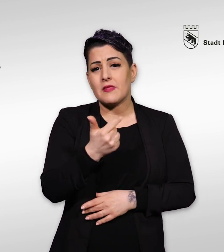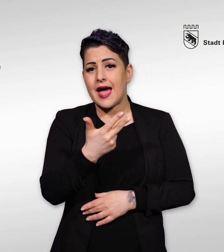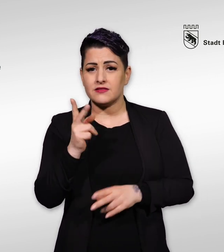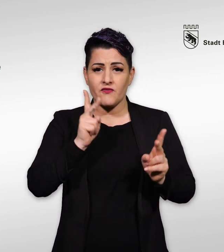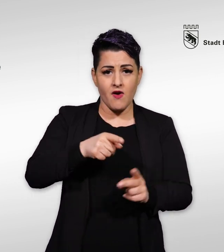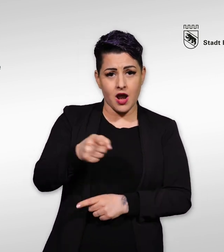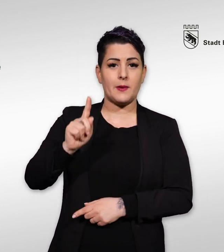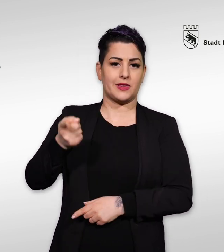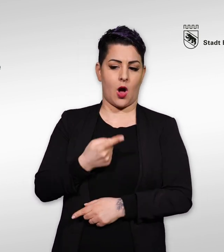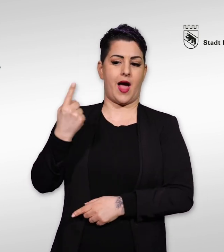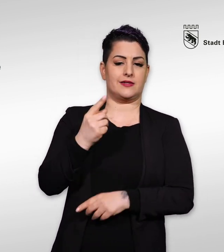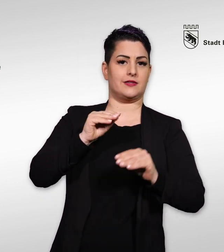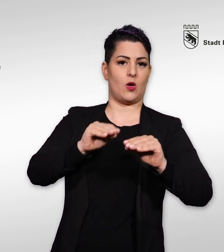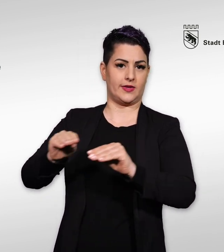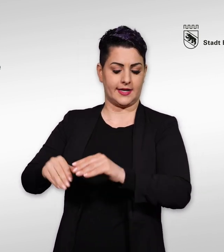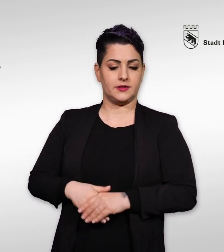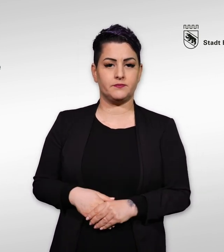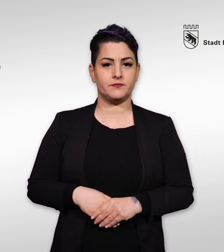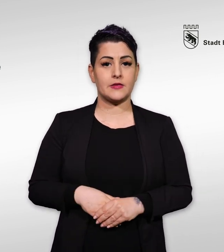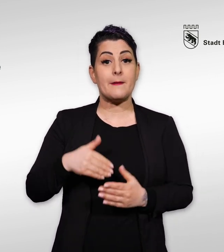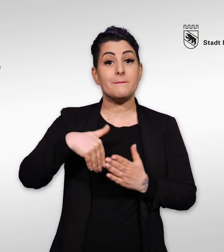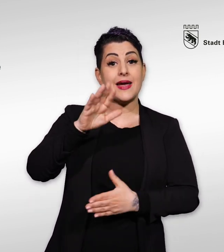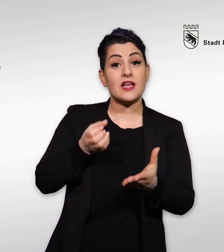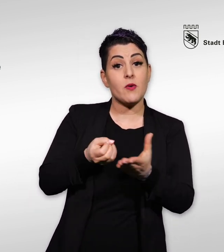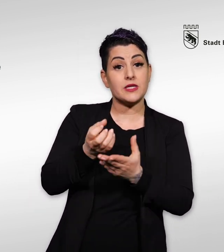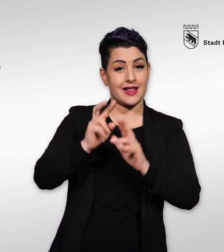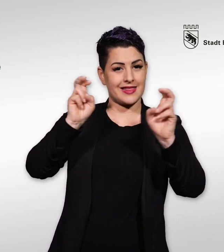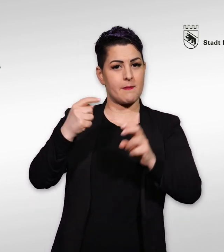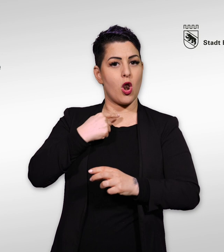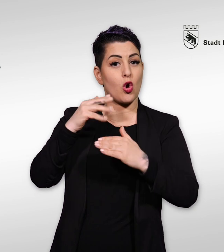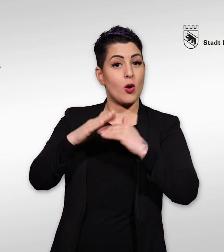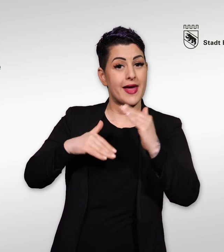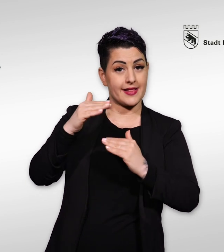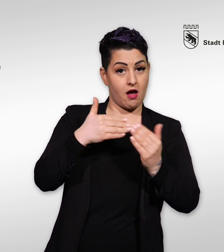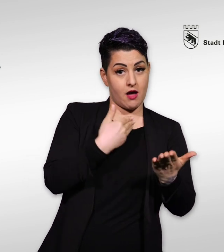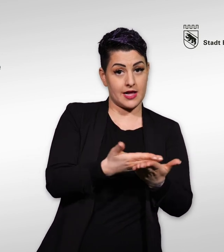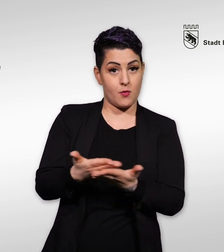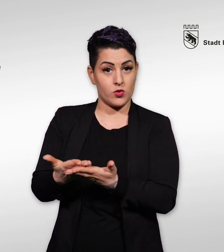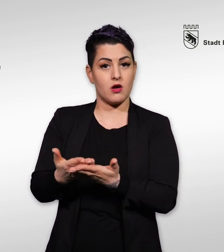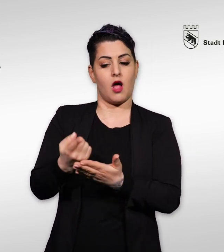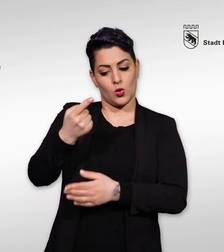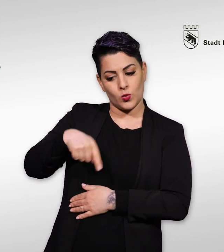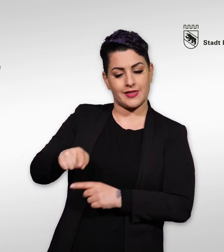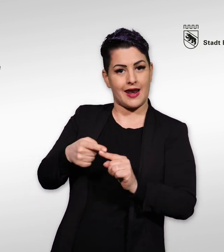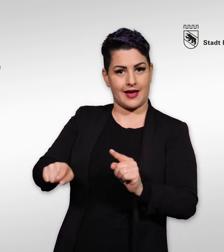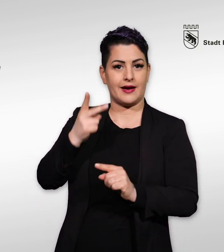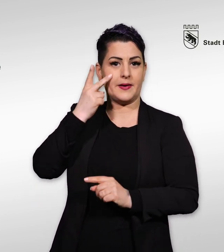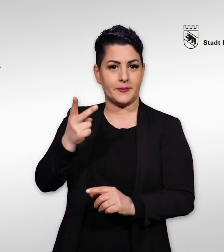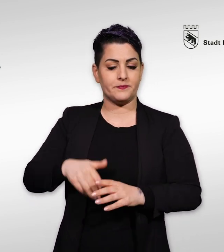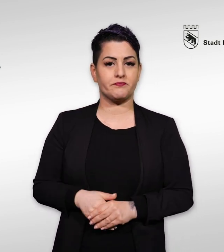In einzelnen Fällen gibt es auch Einzelunterricht. Mehr Informationen über die Logopädie-Angebote finden Sie im Link unter diesem Video.